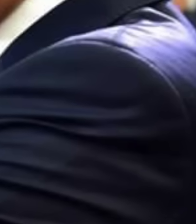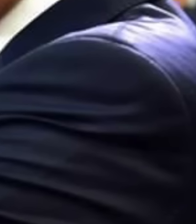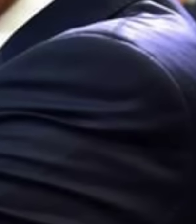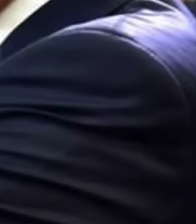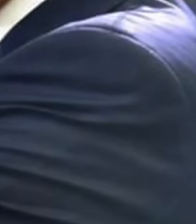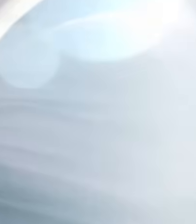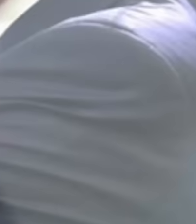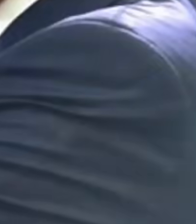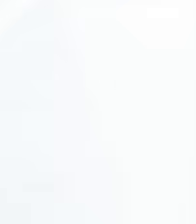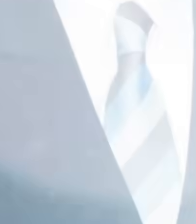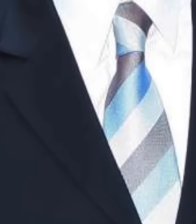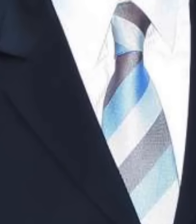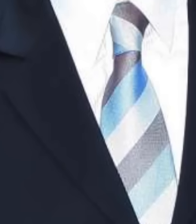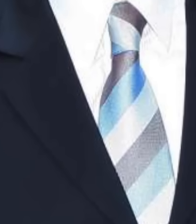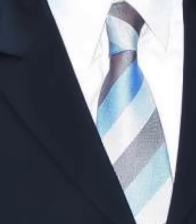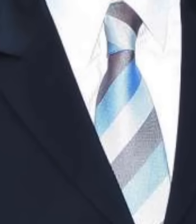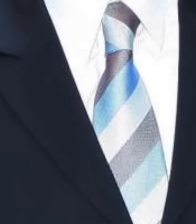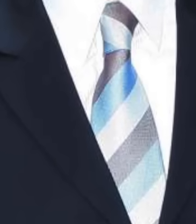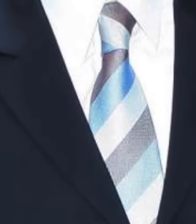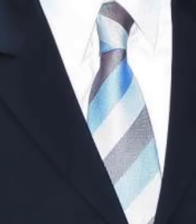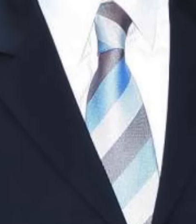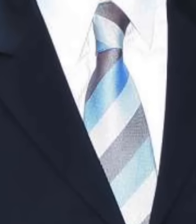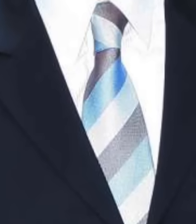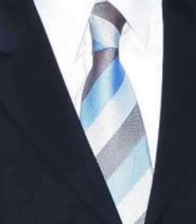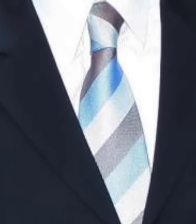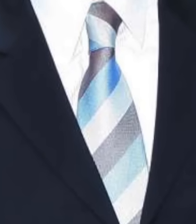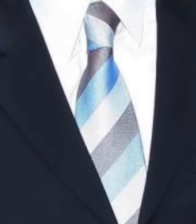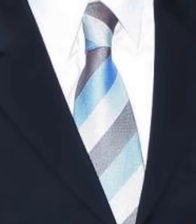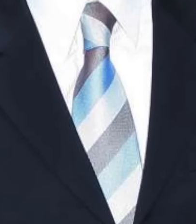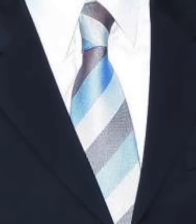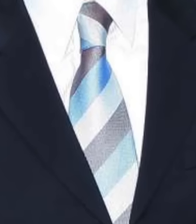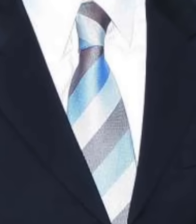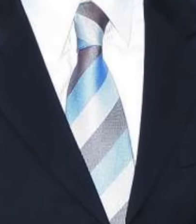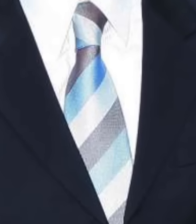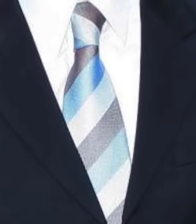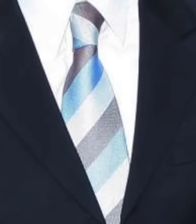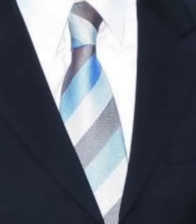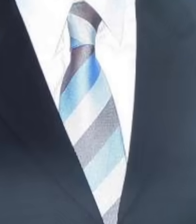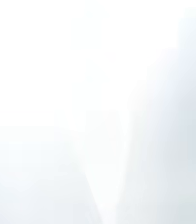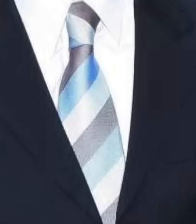en la relación entre la prensa y el poder. no se paga para que me peguen. Este sistema,